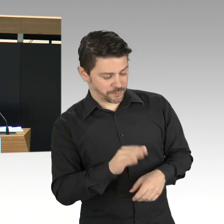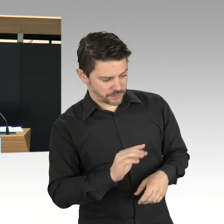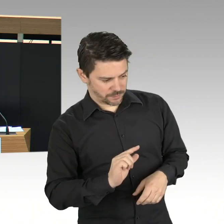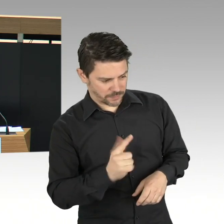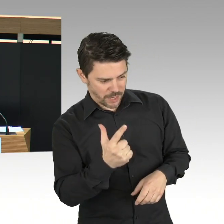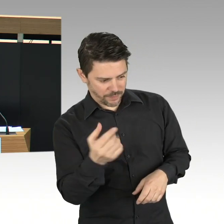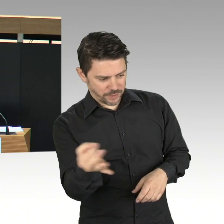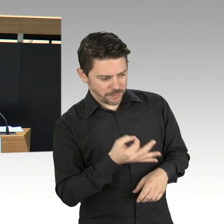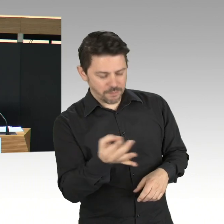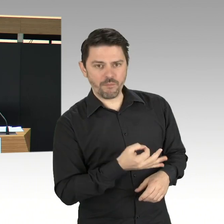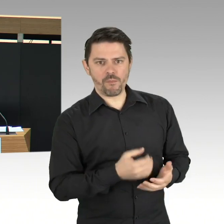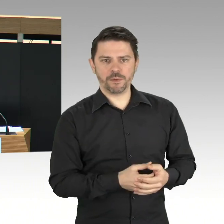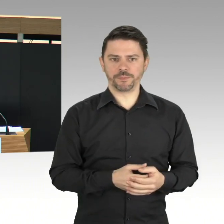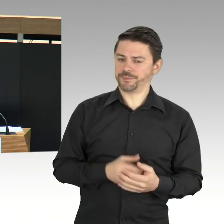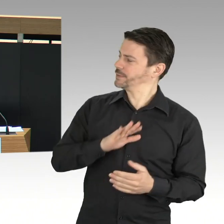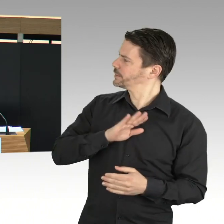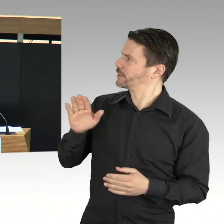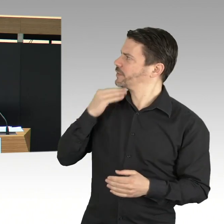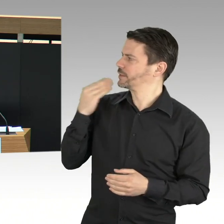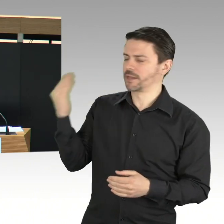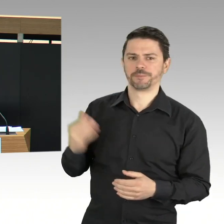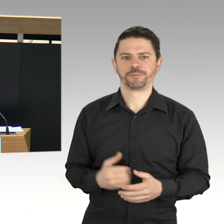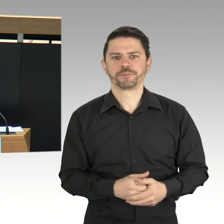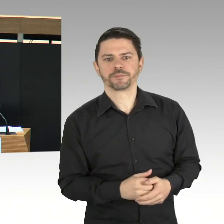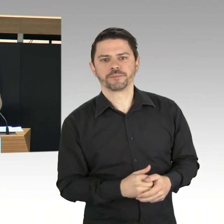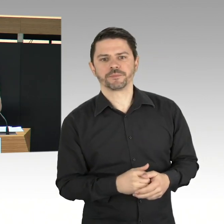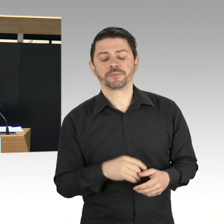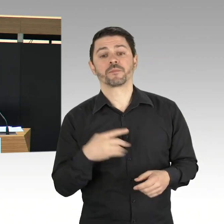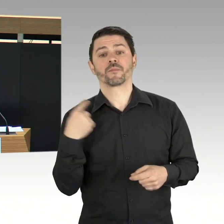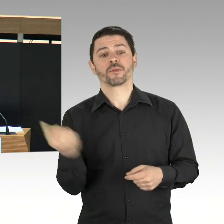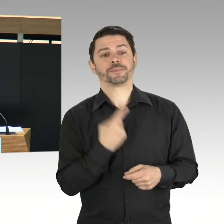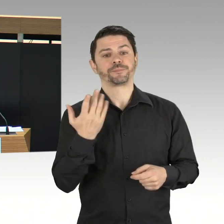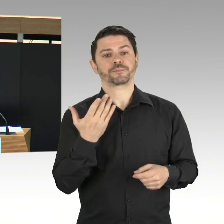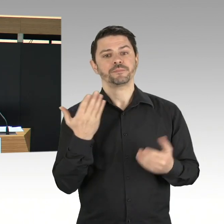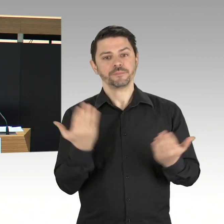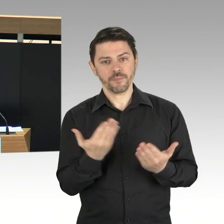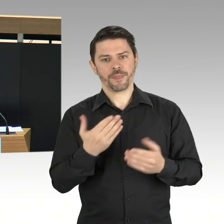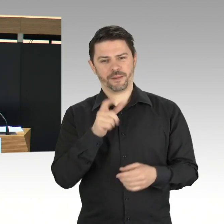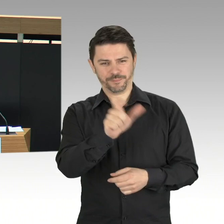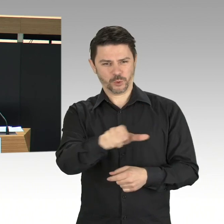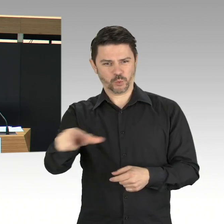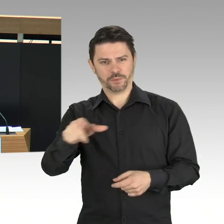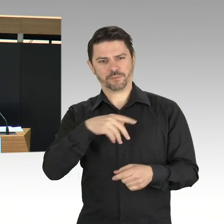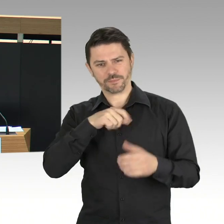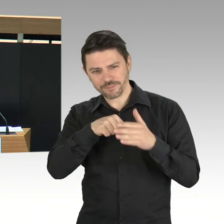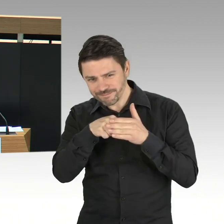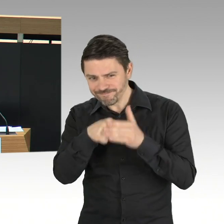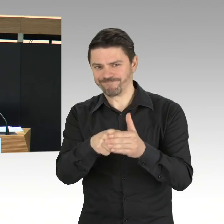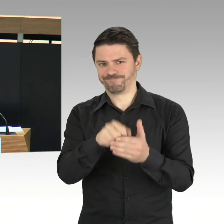Und ja, ich gebe zu, mit diesem Gesetz gehen einige Unsicherheiten für die Mieterinnen und Mieter einher. Es wäre unredlich so zu tun,